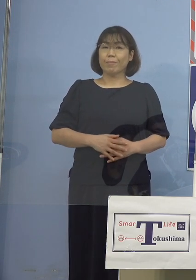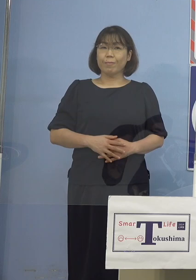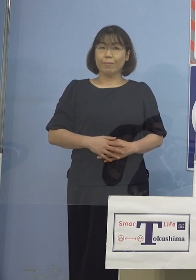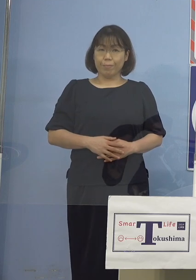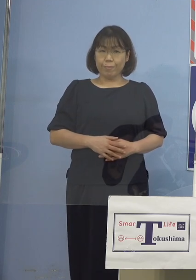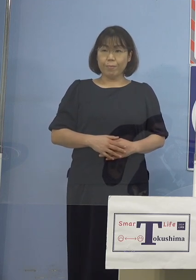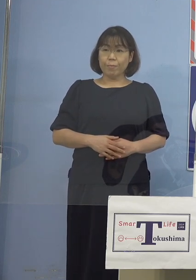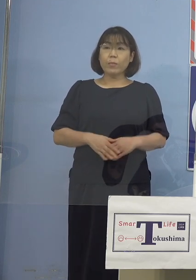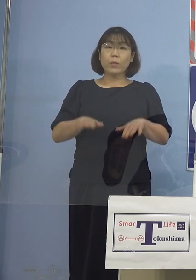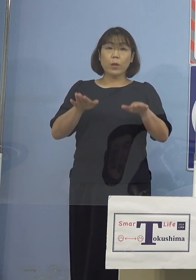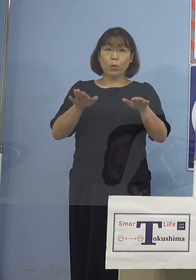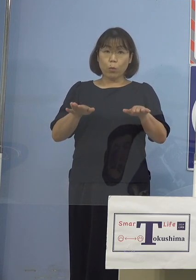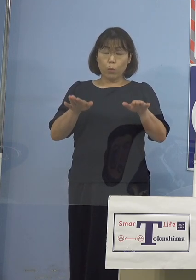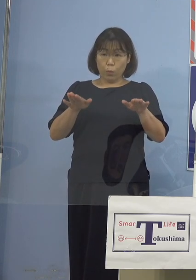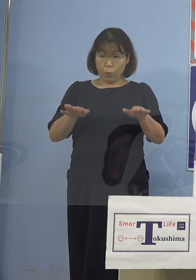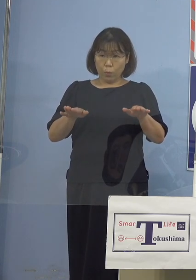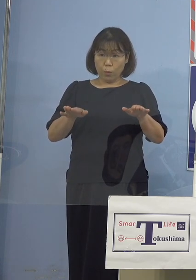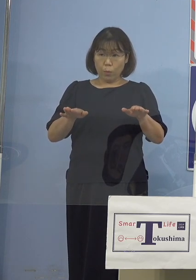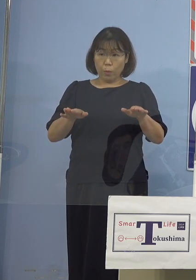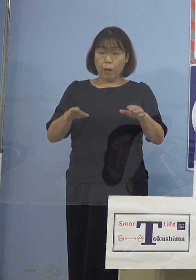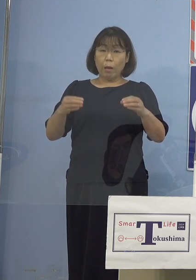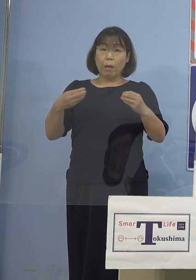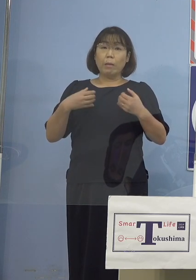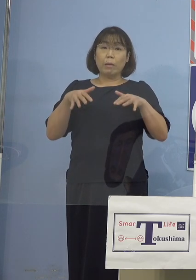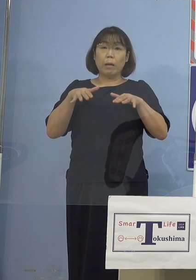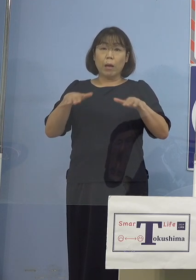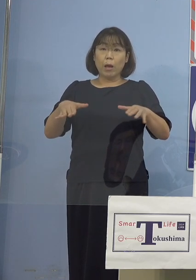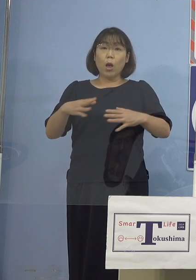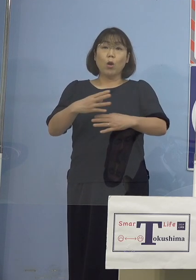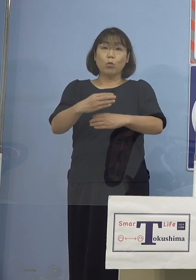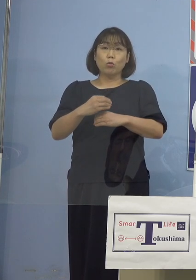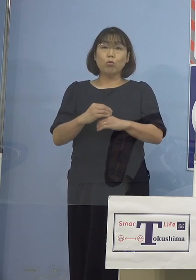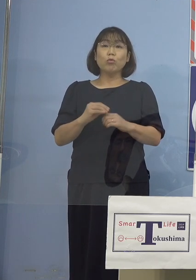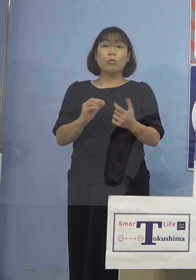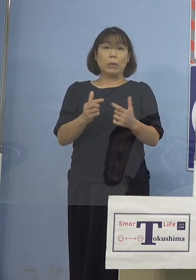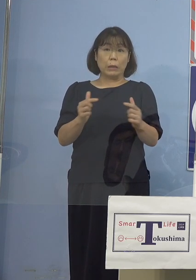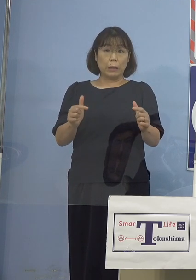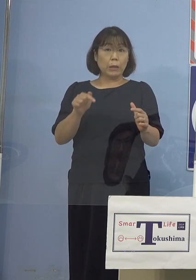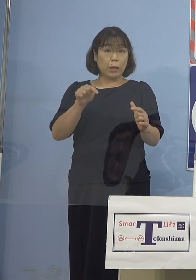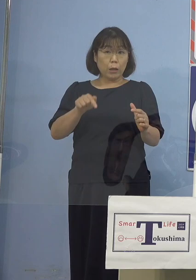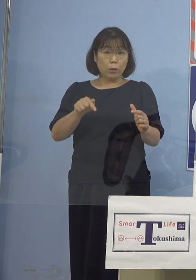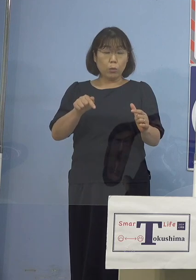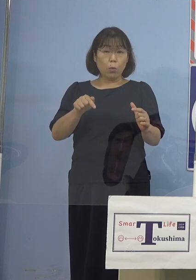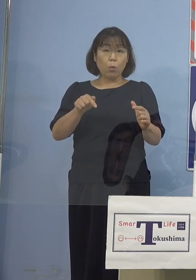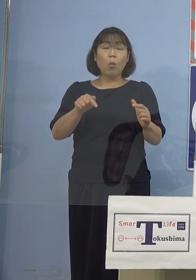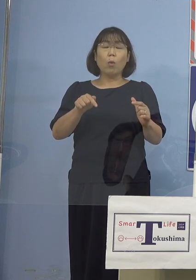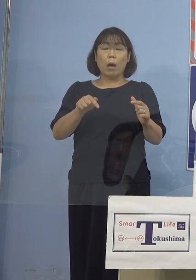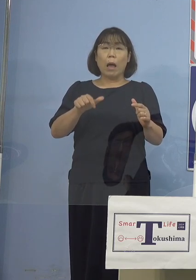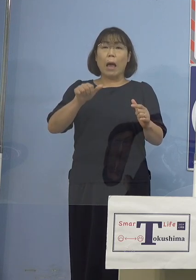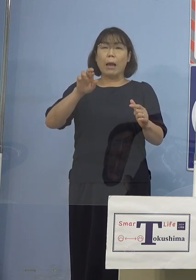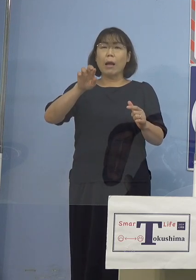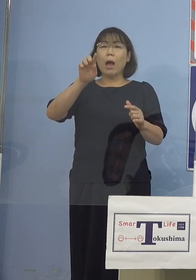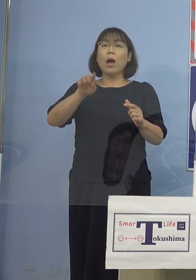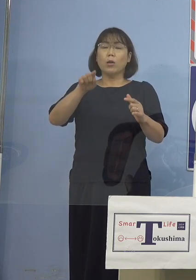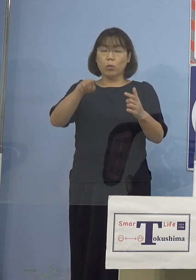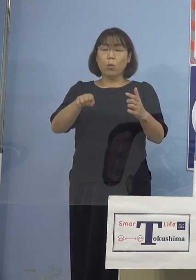今回、「感染拡大注意・漸増」から一気に （とくしま）アラート解除ということになりました